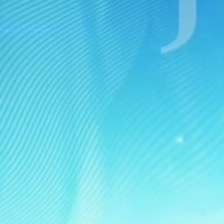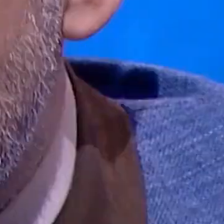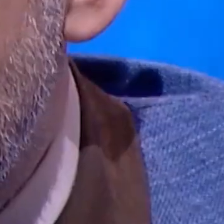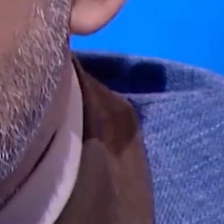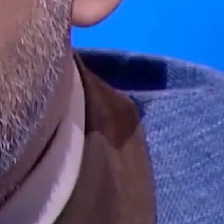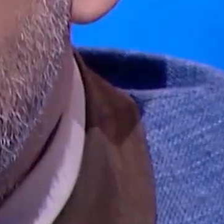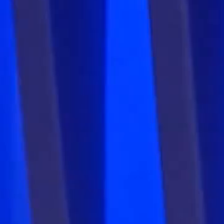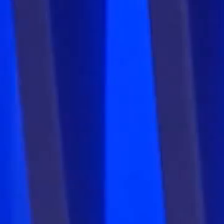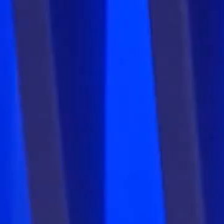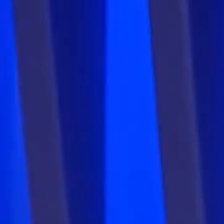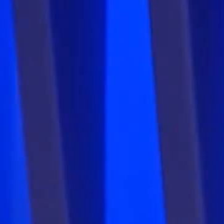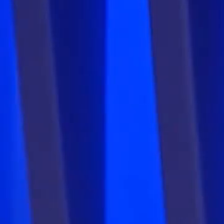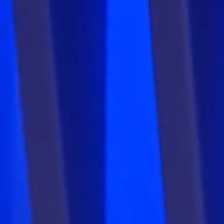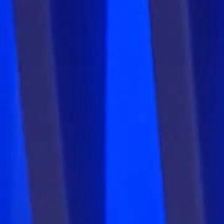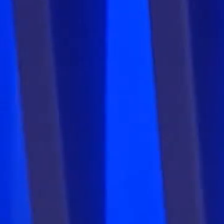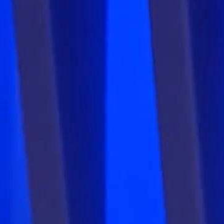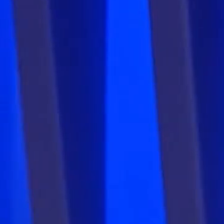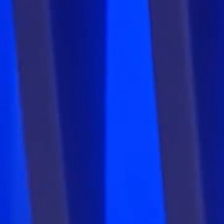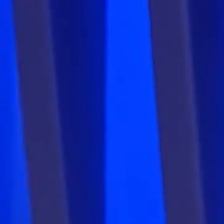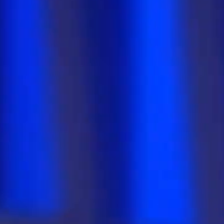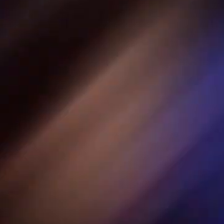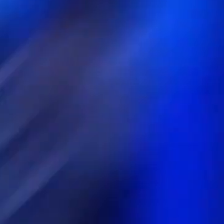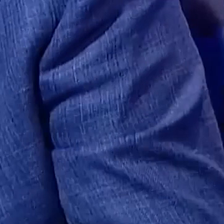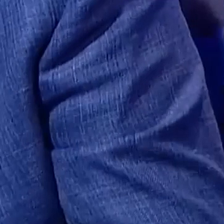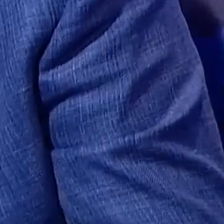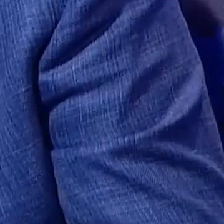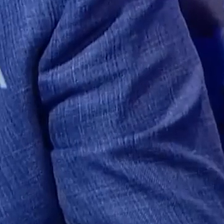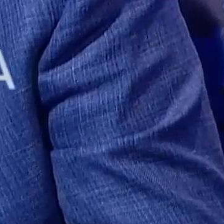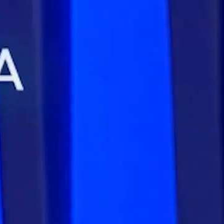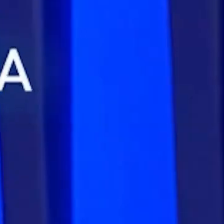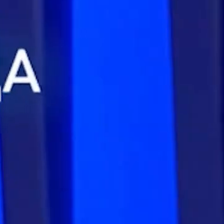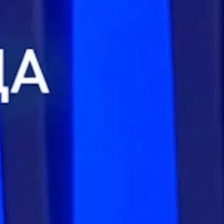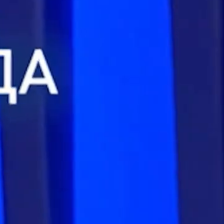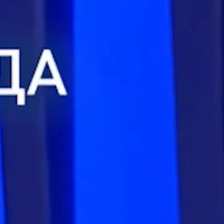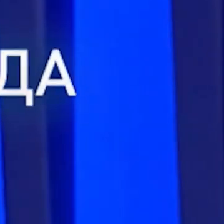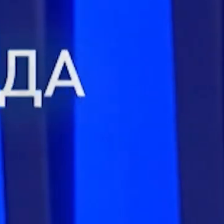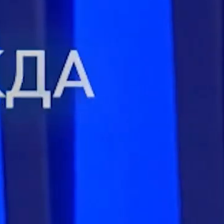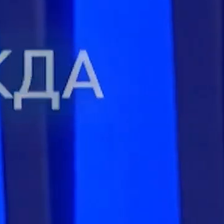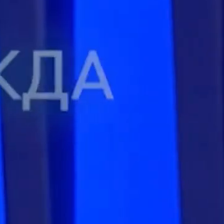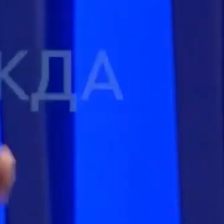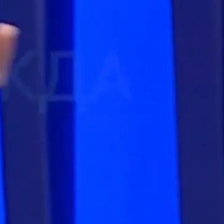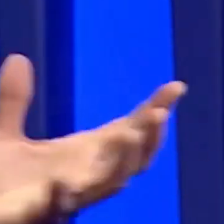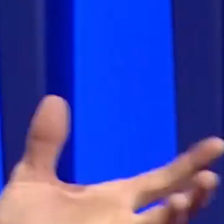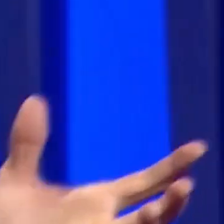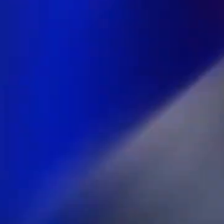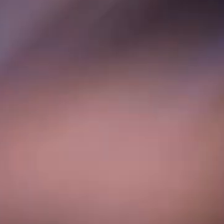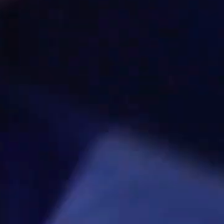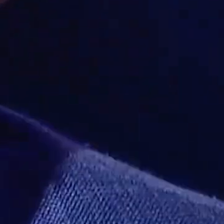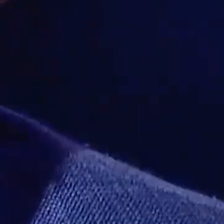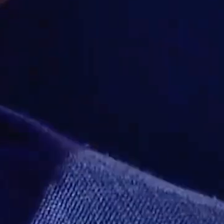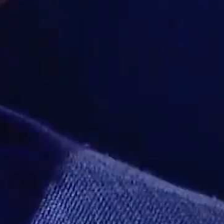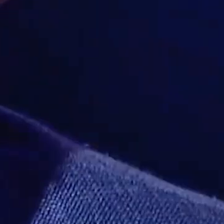Вера а какое счастье ходить всей семьей на службу надежда что Господь вот он вот он рядом терпение